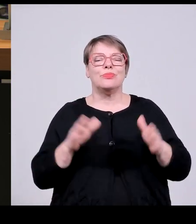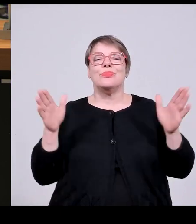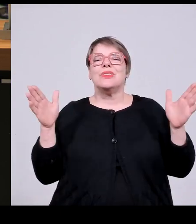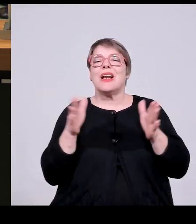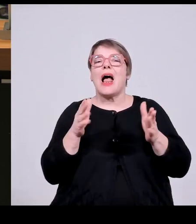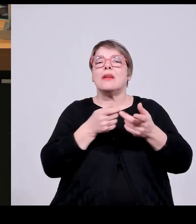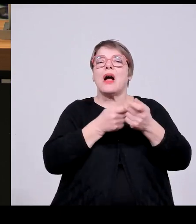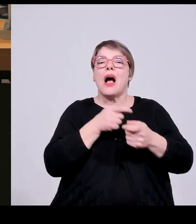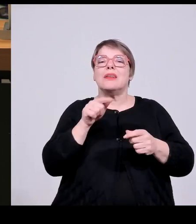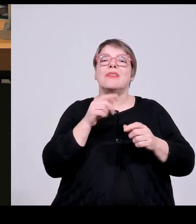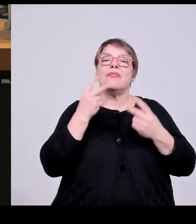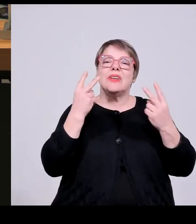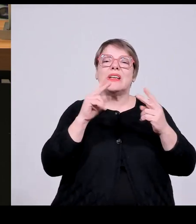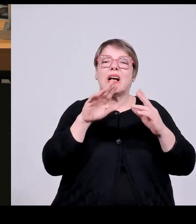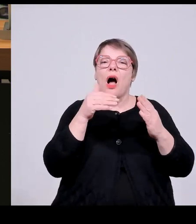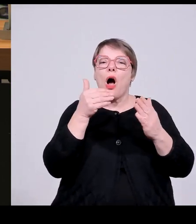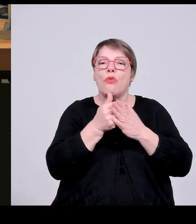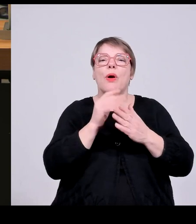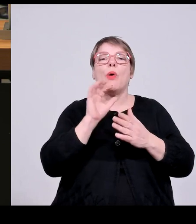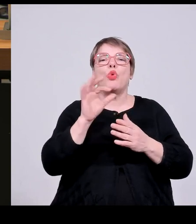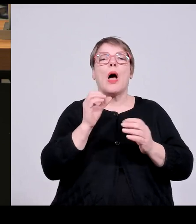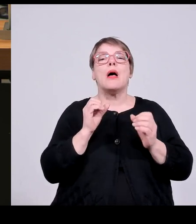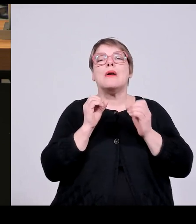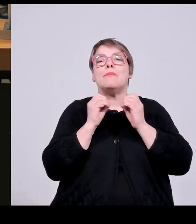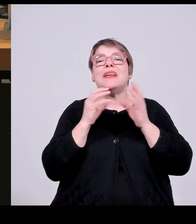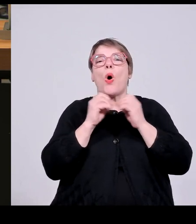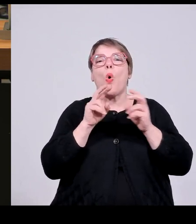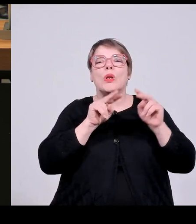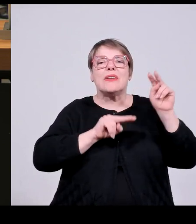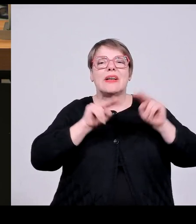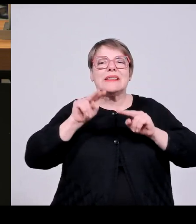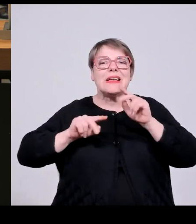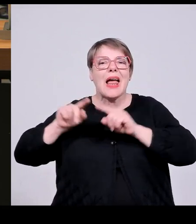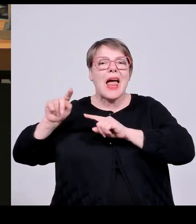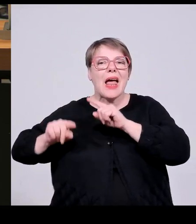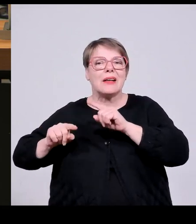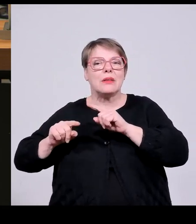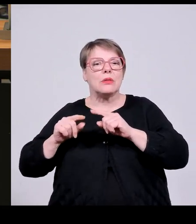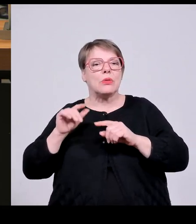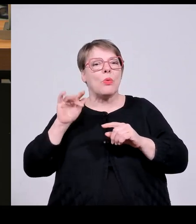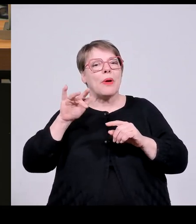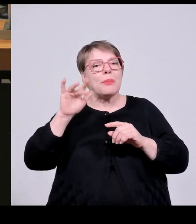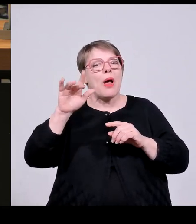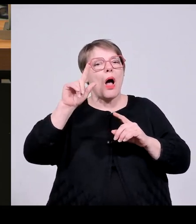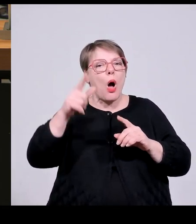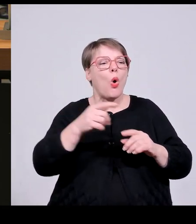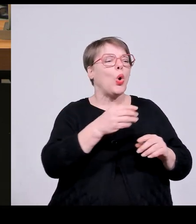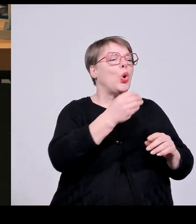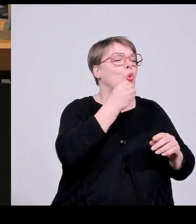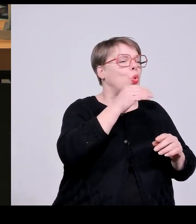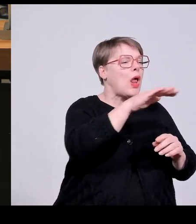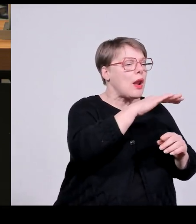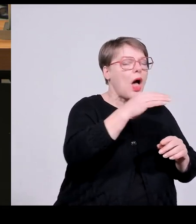von Grünanlagen zu Grünanlagen, und deswegen geht es natürlich darum, auch in Zukunft die Kleingärten in